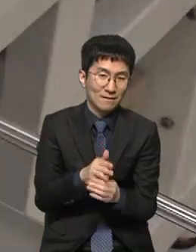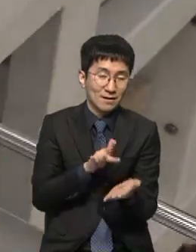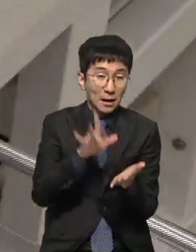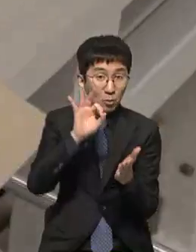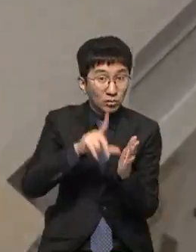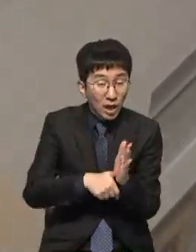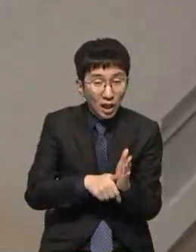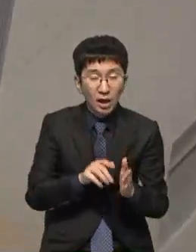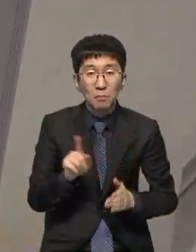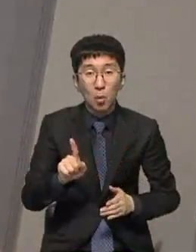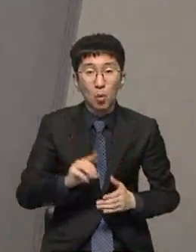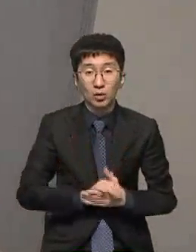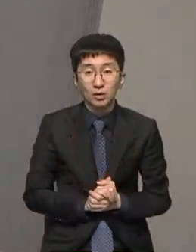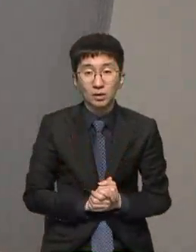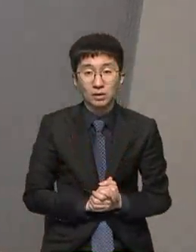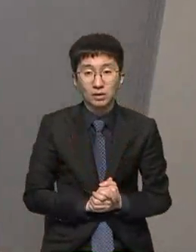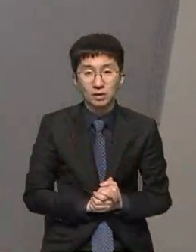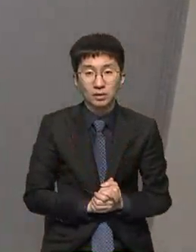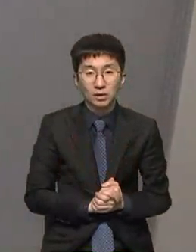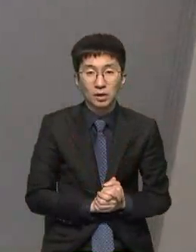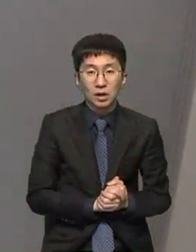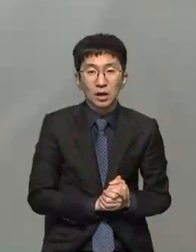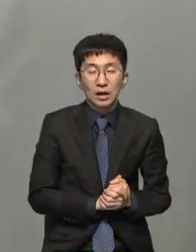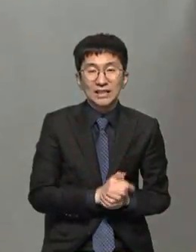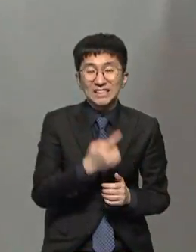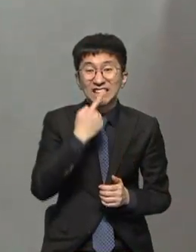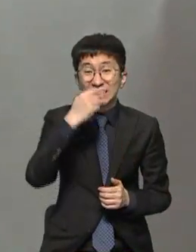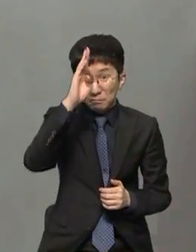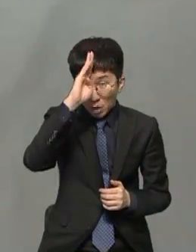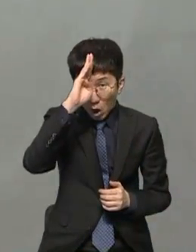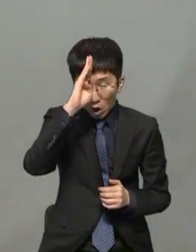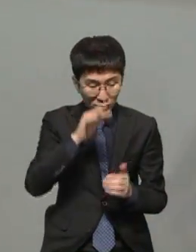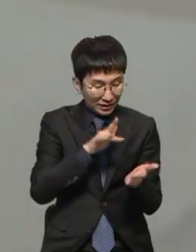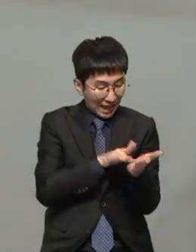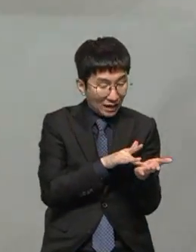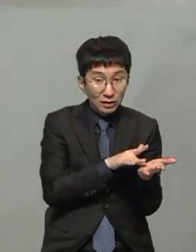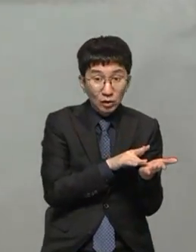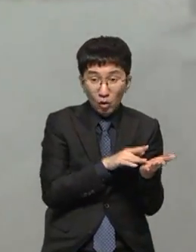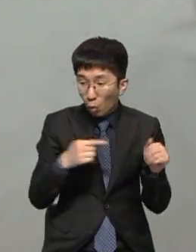성분명이 몰류피라비로인 라게브리오는 클라드리빈 백혈병 치료 외에 약물이